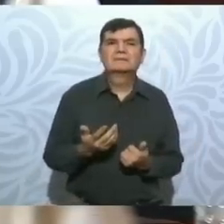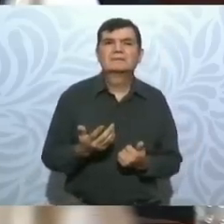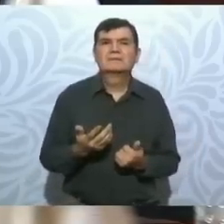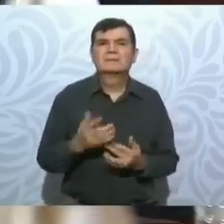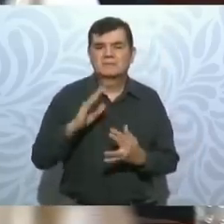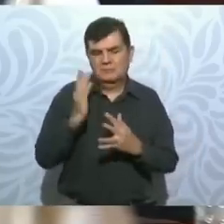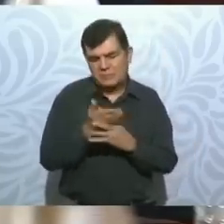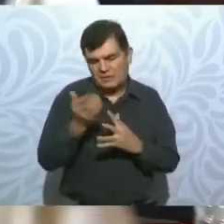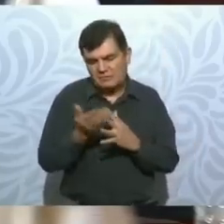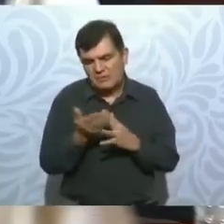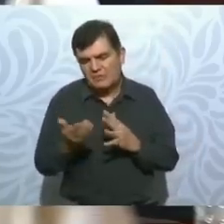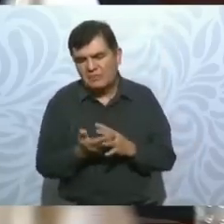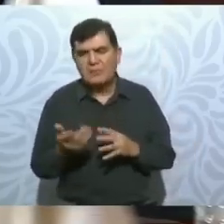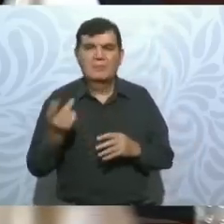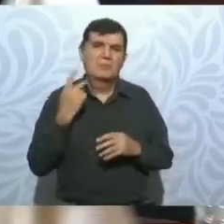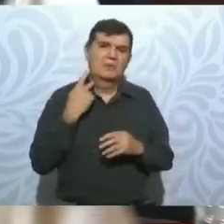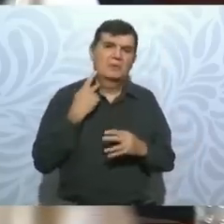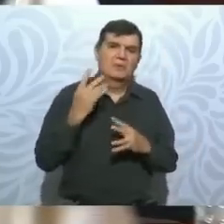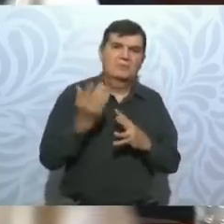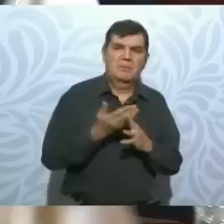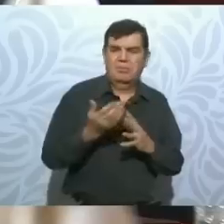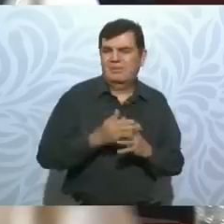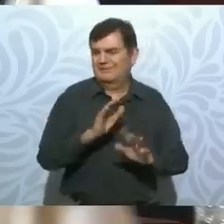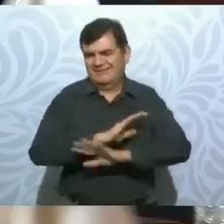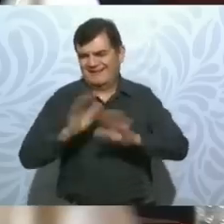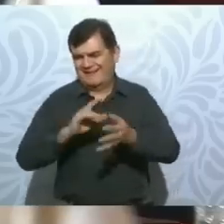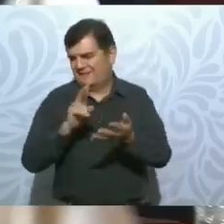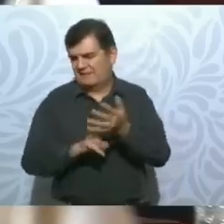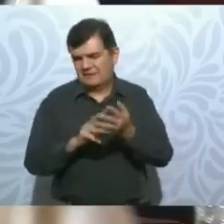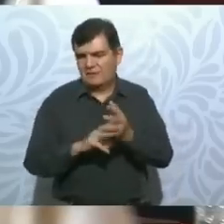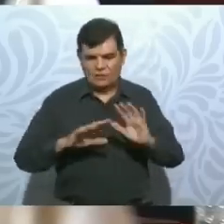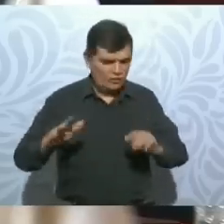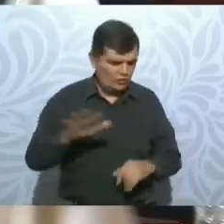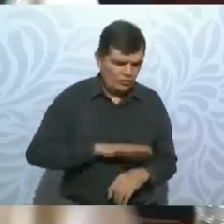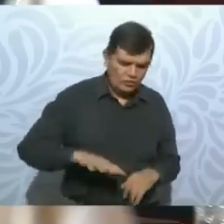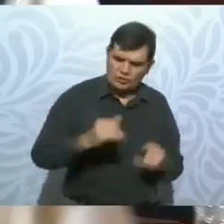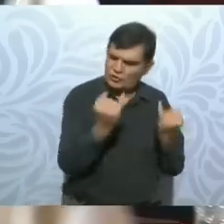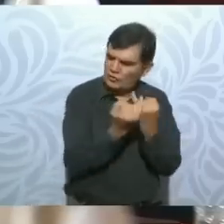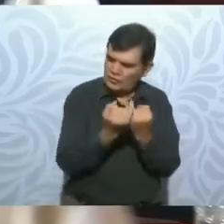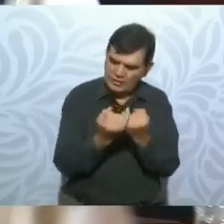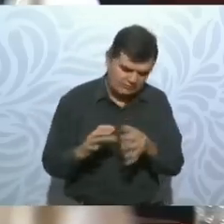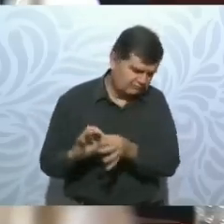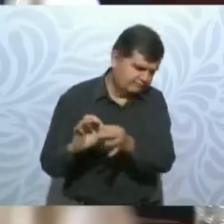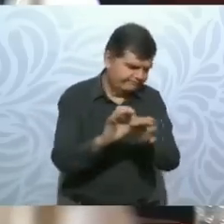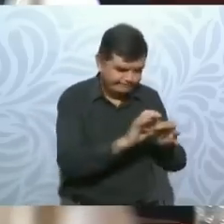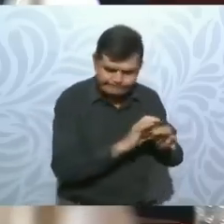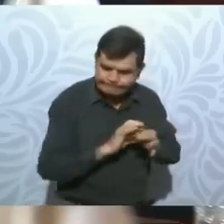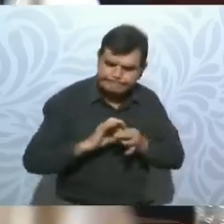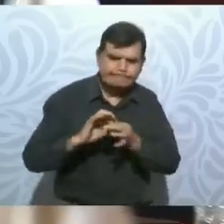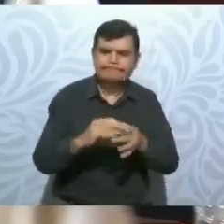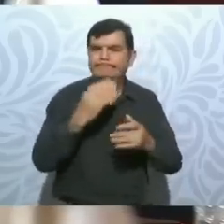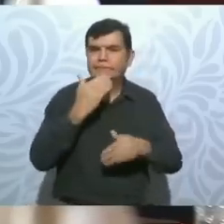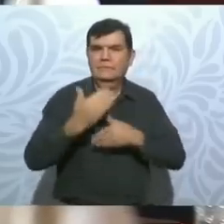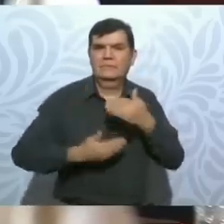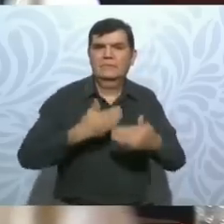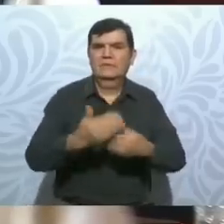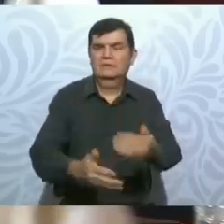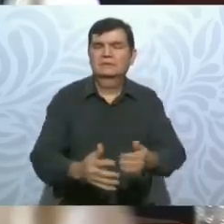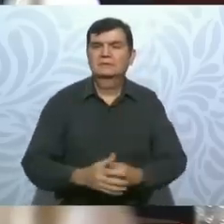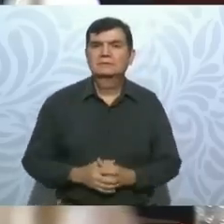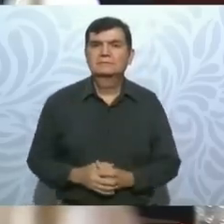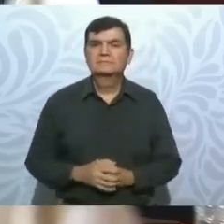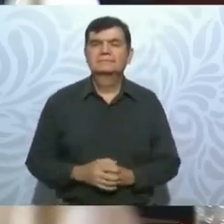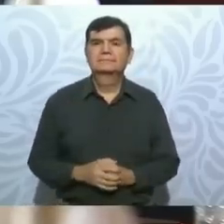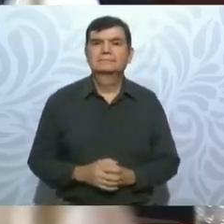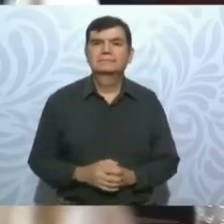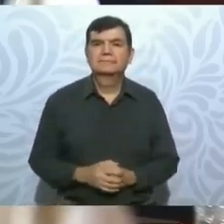política no hay politiquería que valga tenemos que caminar juntos en este proceso y la última es la